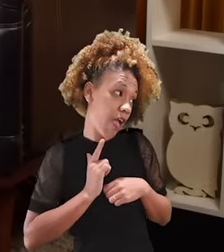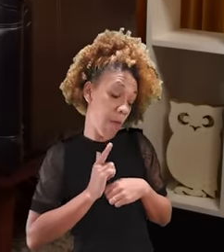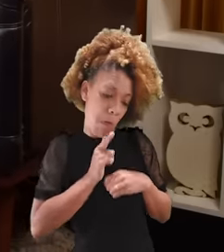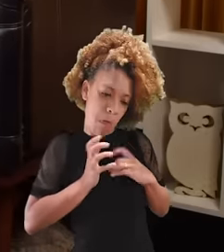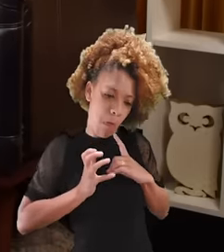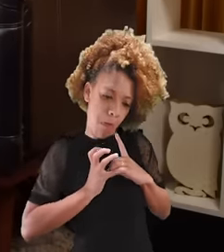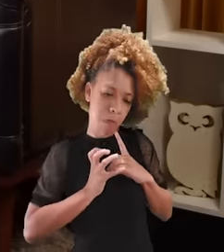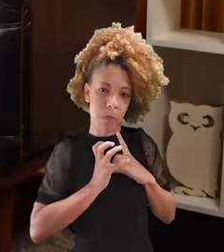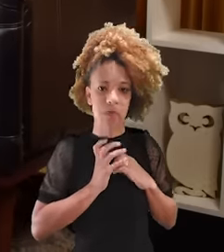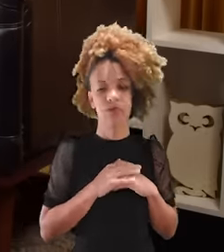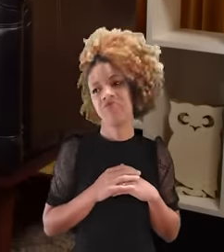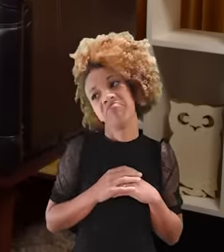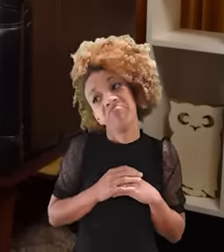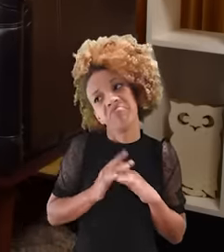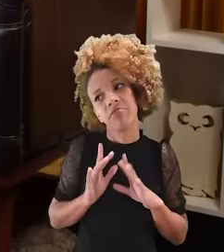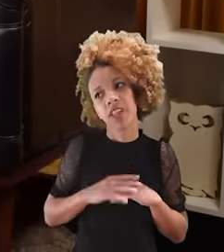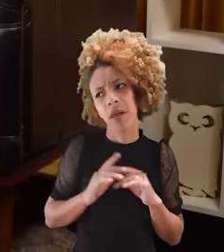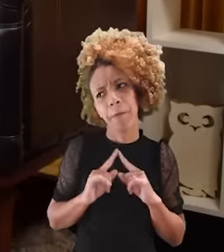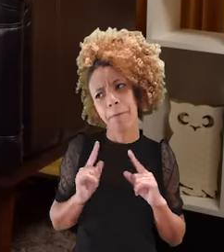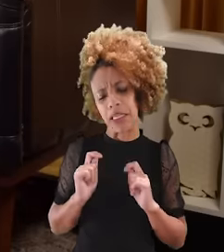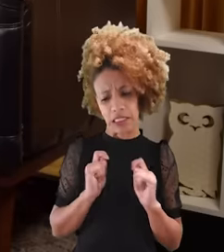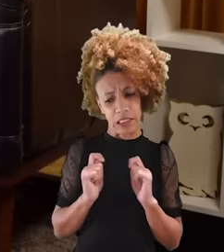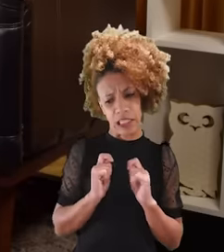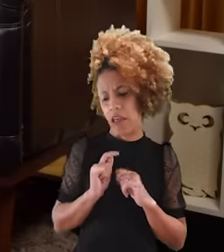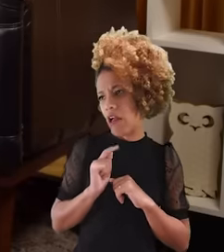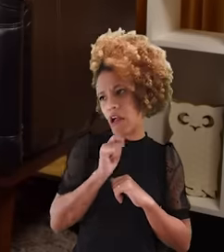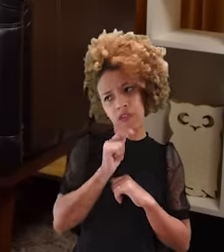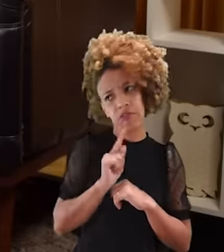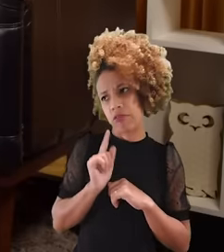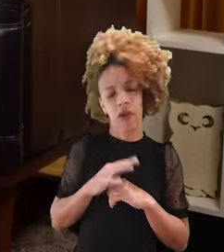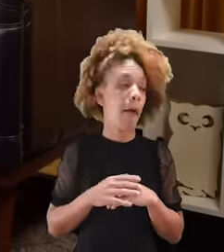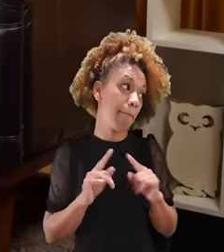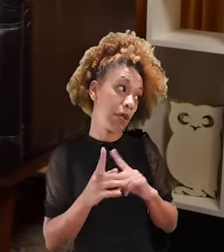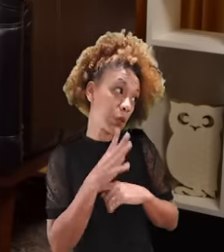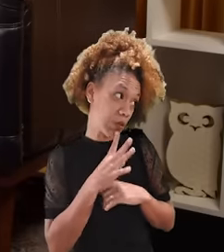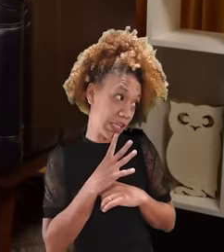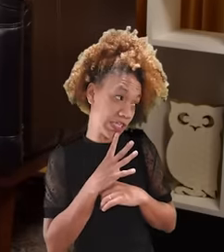para sentir já já fiz Seu Rocha mas não chegamos a isso não chegamos a isso mas conhece muitas né